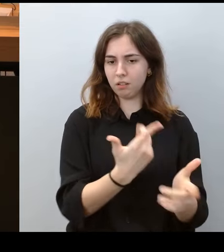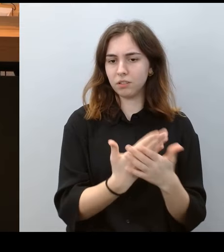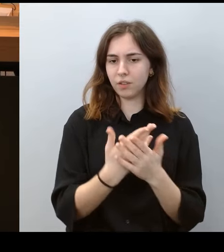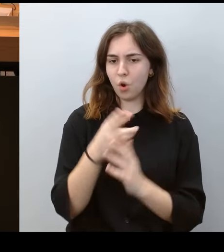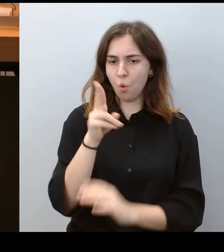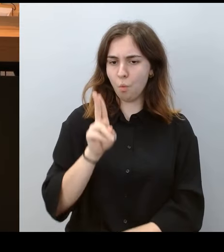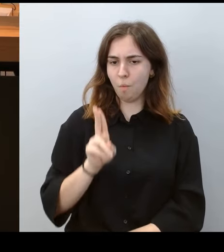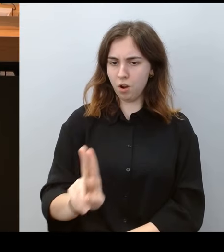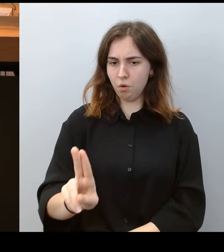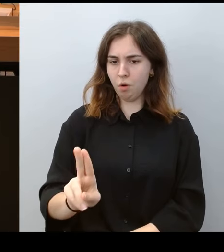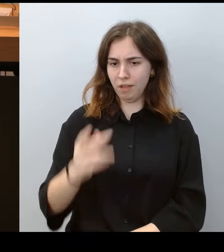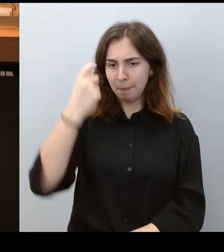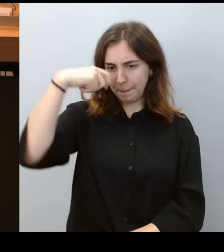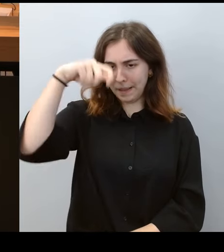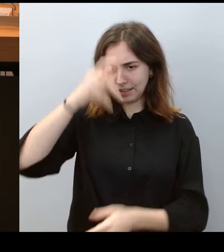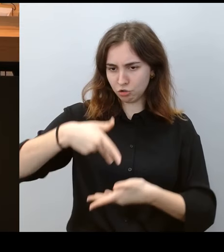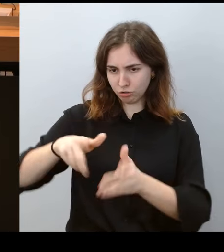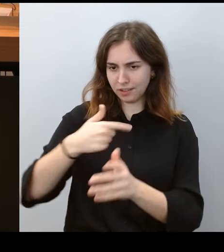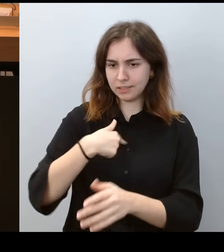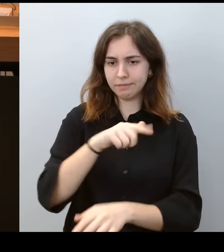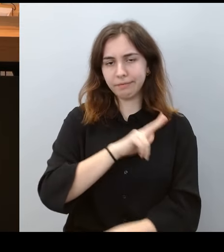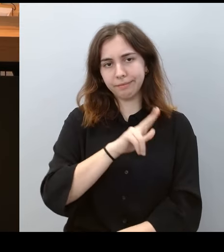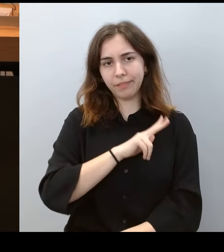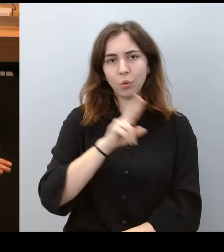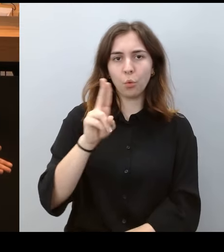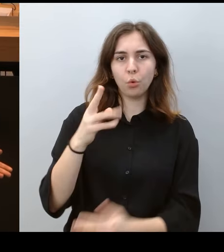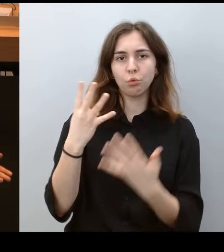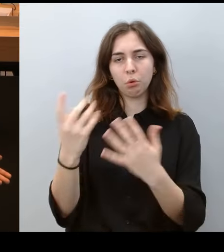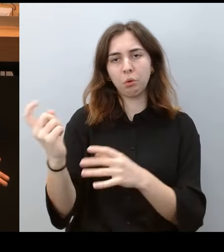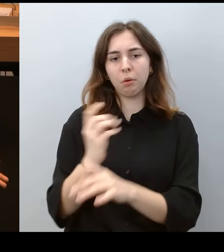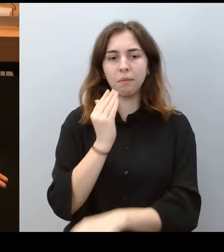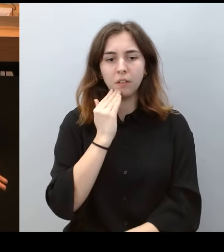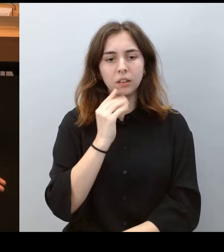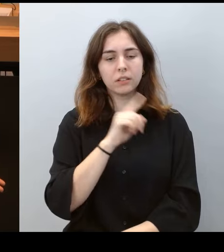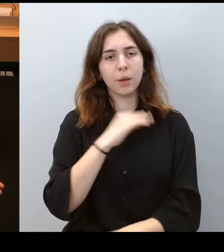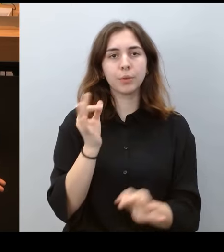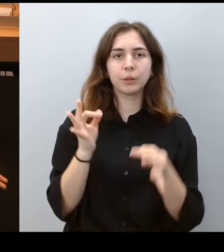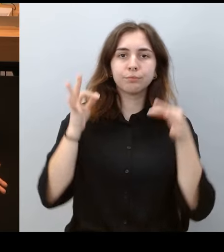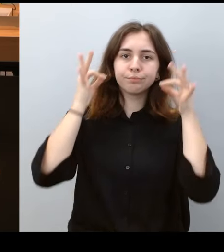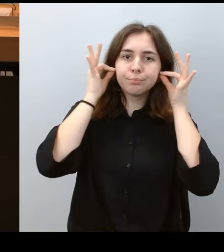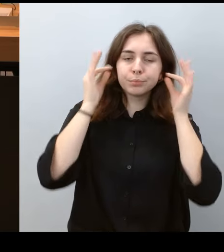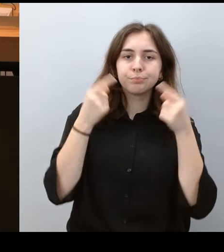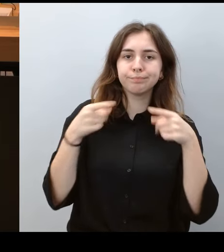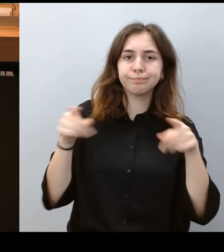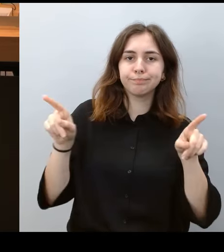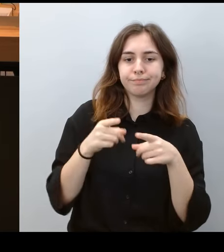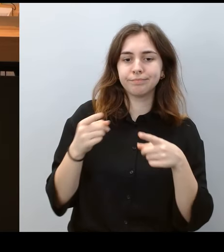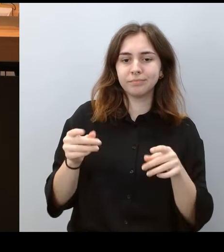Ganz vertieft in die Gedanken und mit Musik auf dem Ohr hörte ich plötzlich einen großen Knall und Geschrei auf dem Bahnhof.